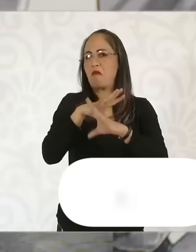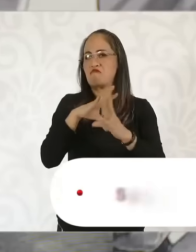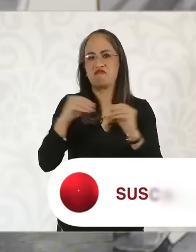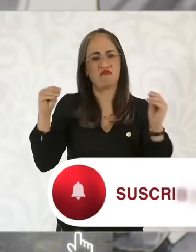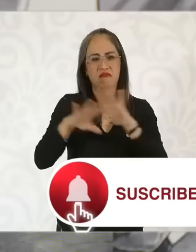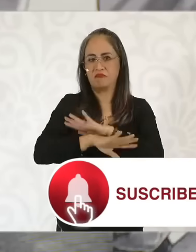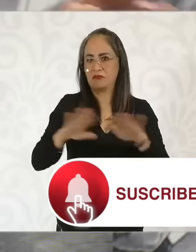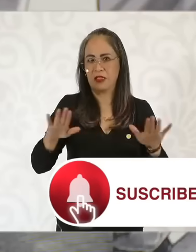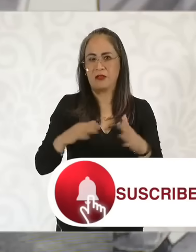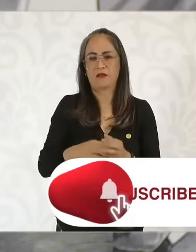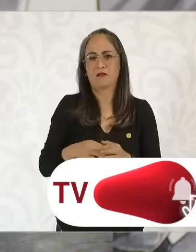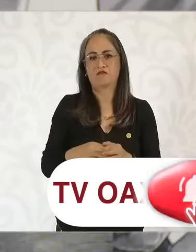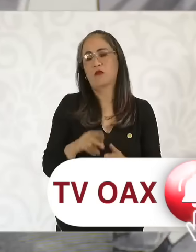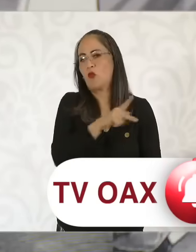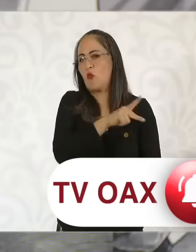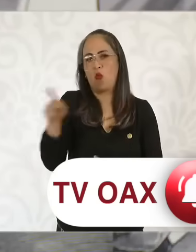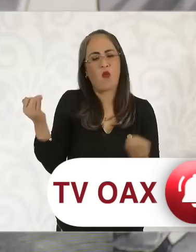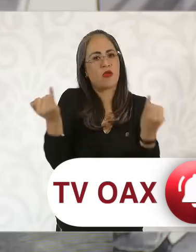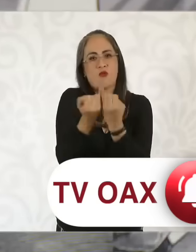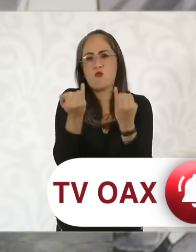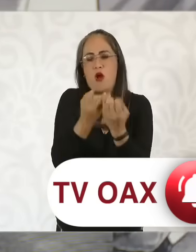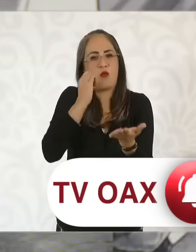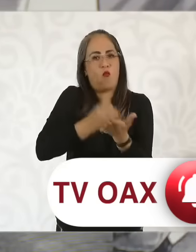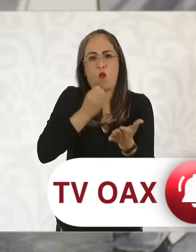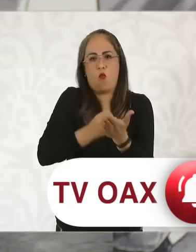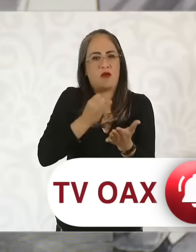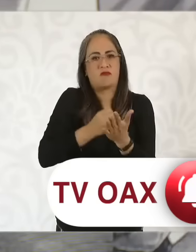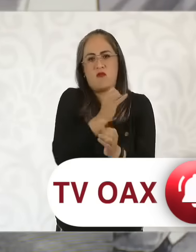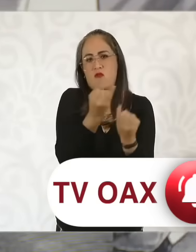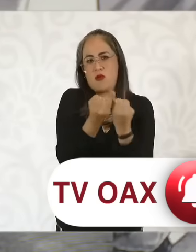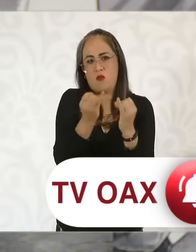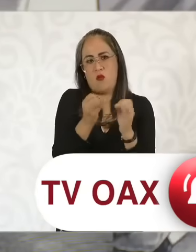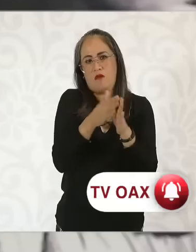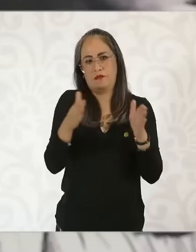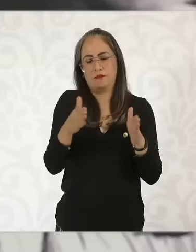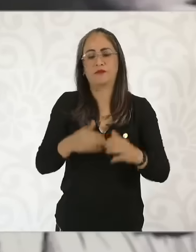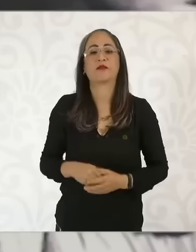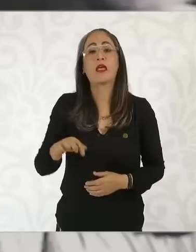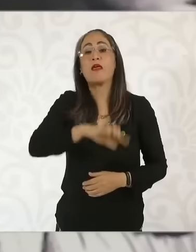tuviéramos una tarifa general. La presidenta entonces negoció con el presidente Trump que